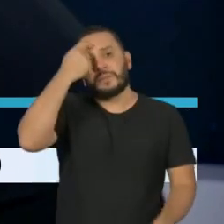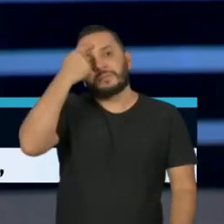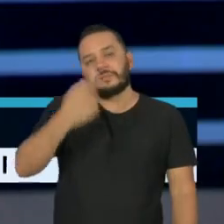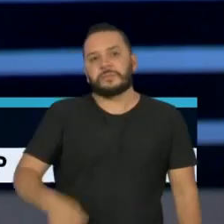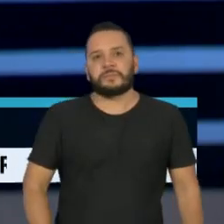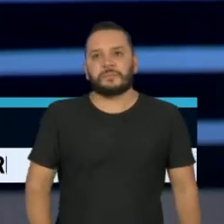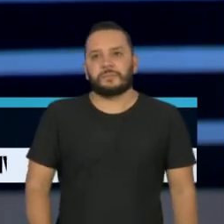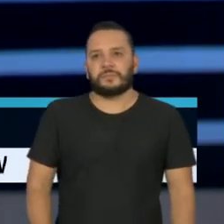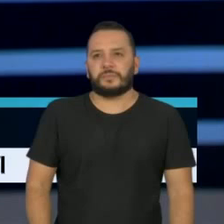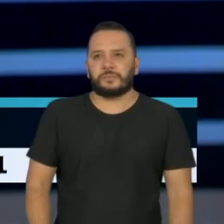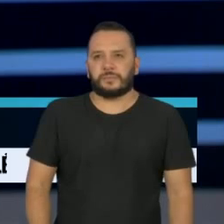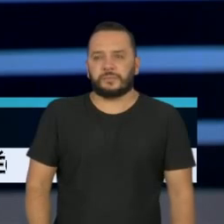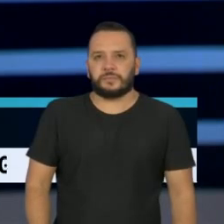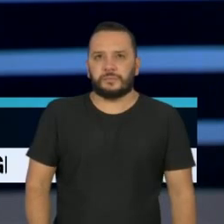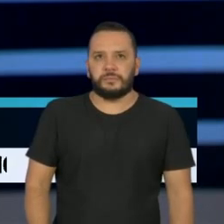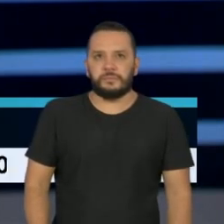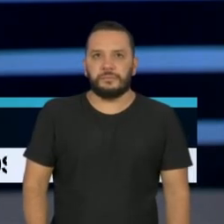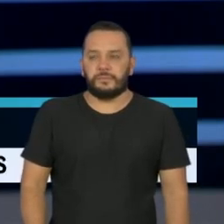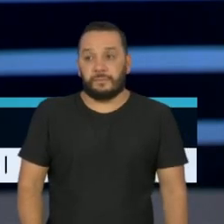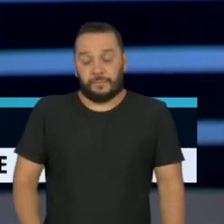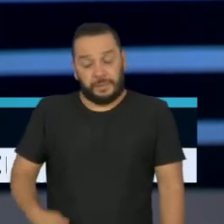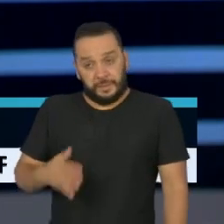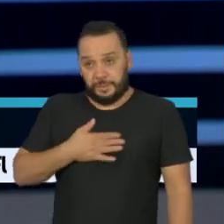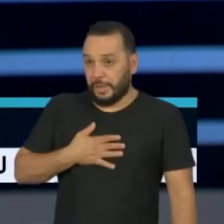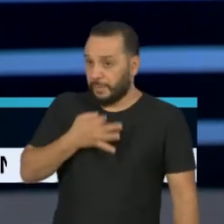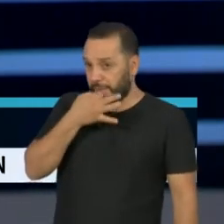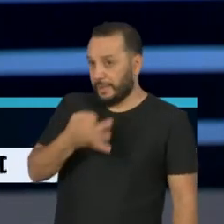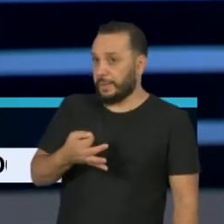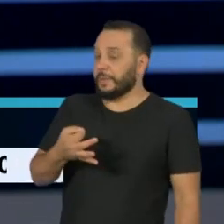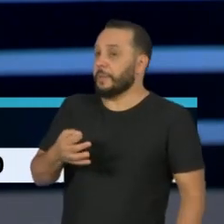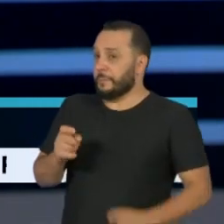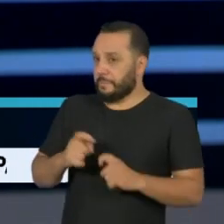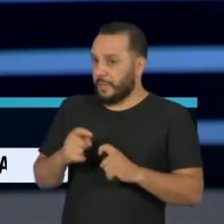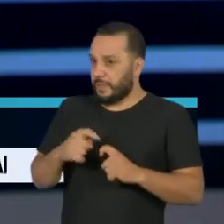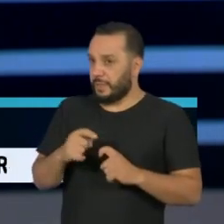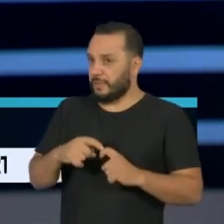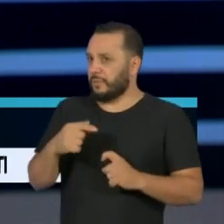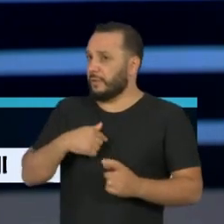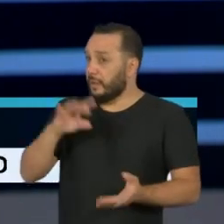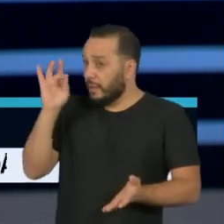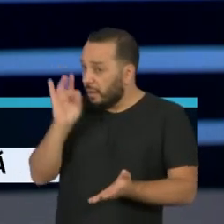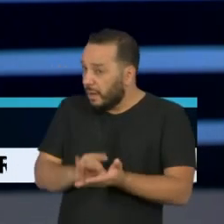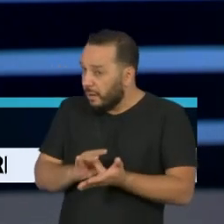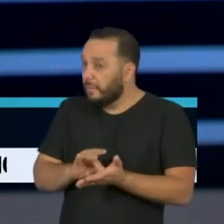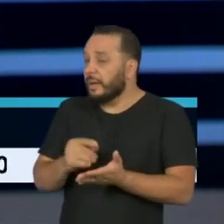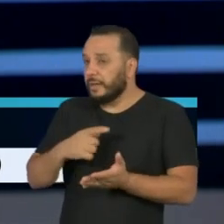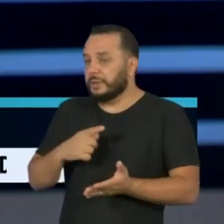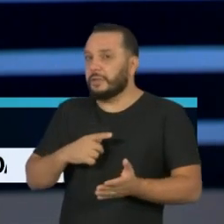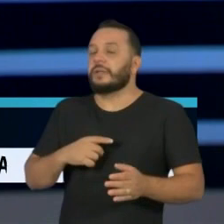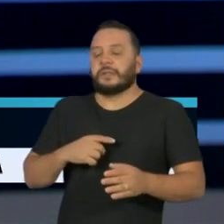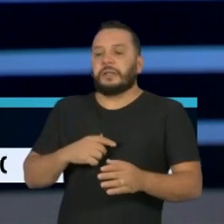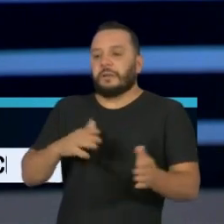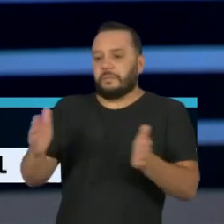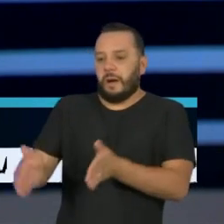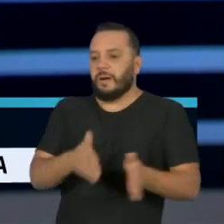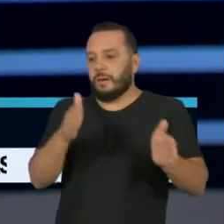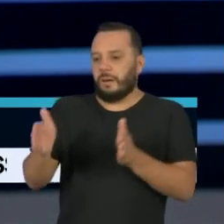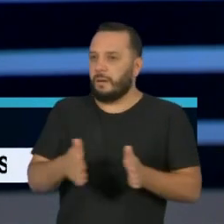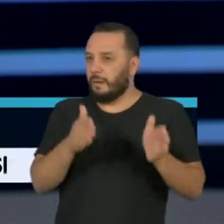Meu olhar como médico... realmente, durante um tempo sem produtividade, a população